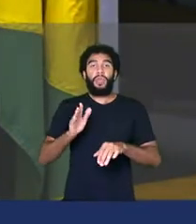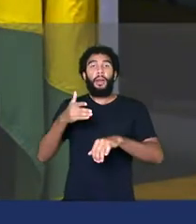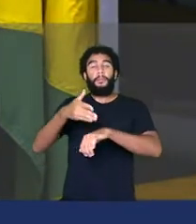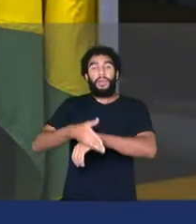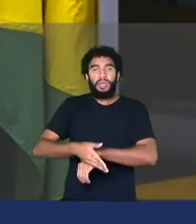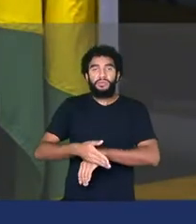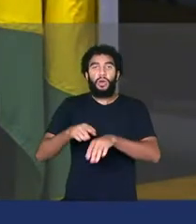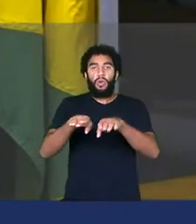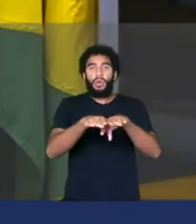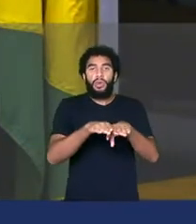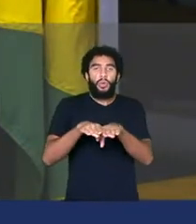PARTICIPAÇÃO DE HOMENS E MULHERES, SÃO COMPLEMENTARES,